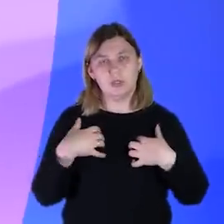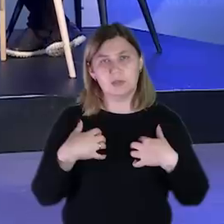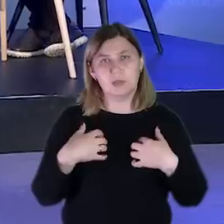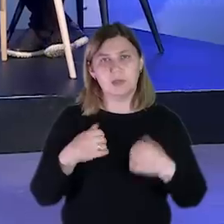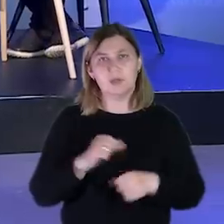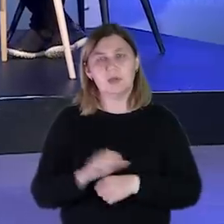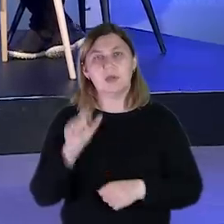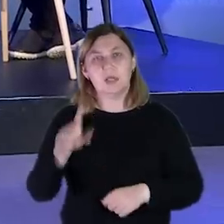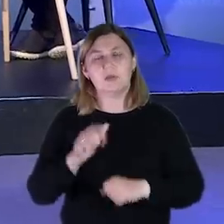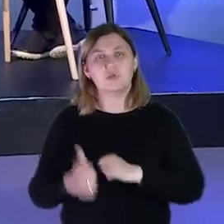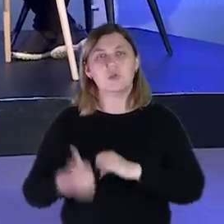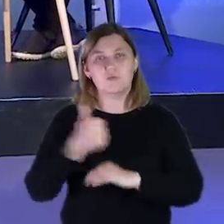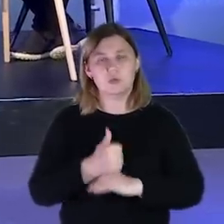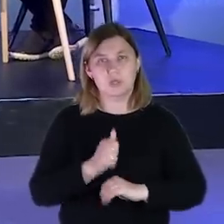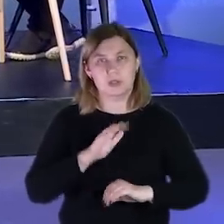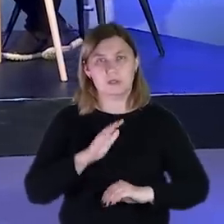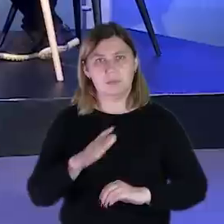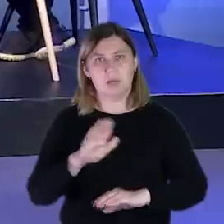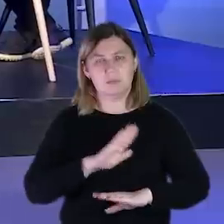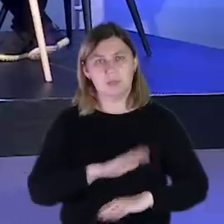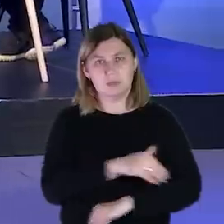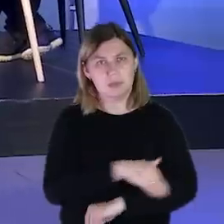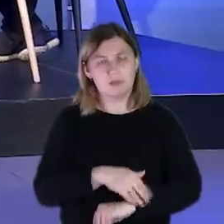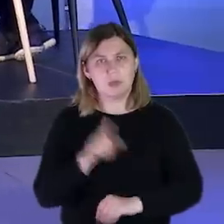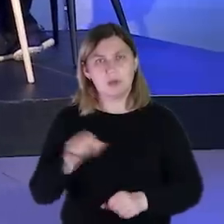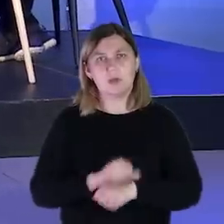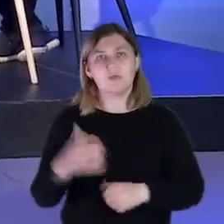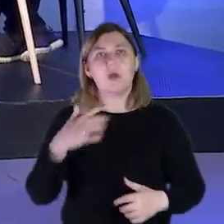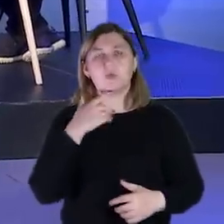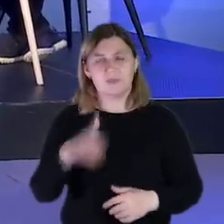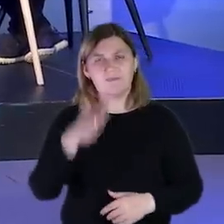dowódcami strażnic, oni spodziewali się tego, że ta agresja sowiecka będzie